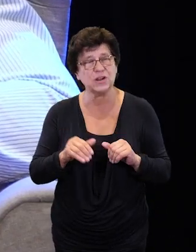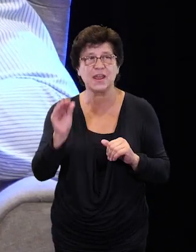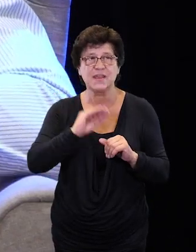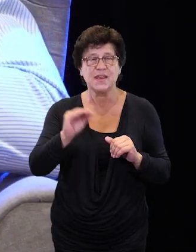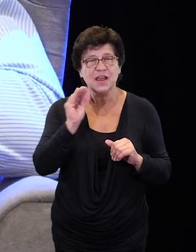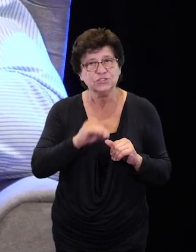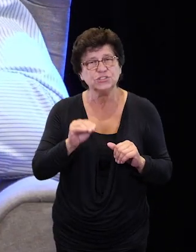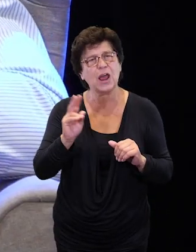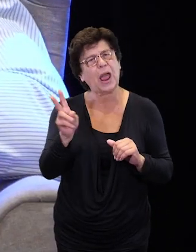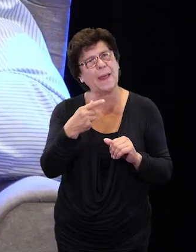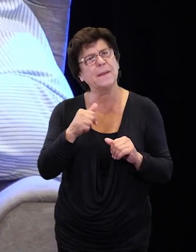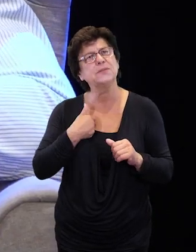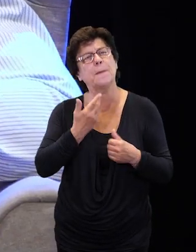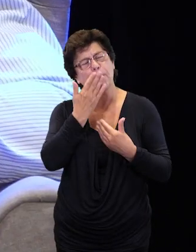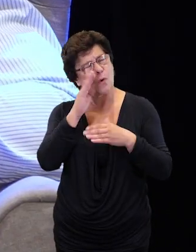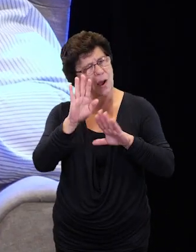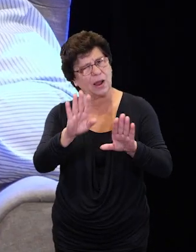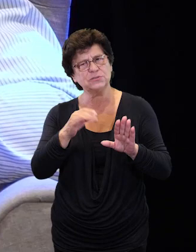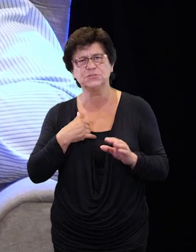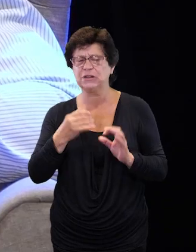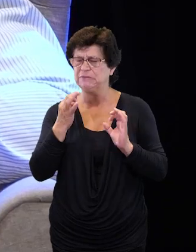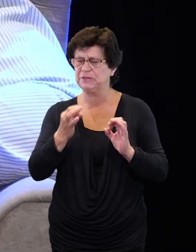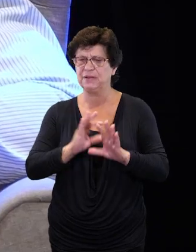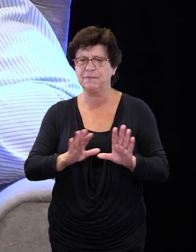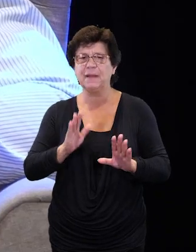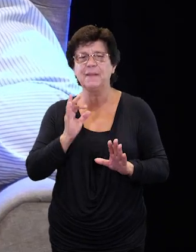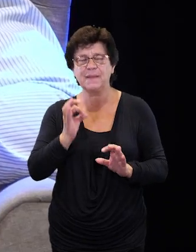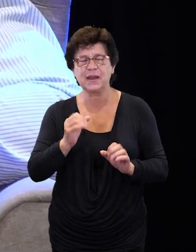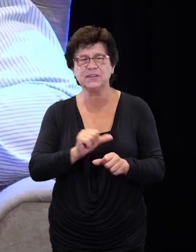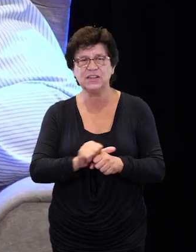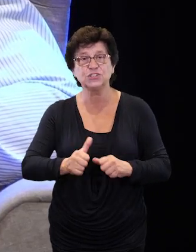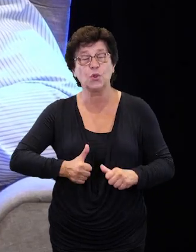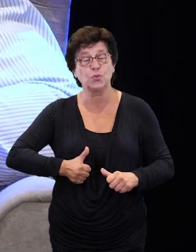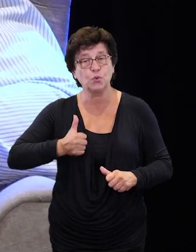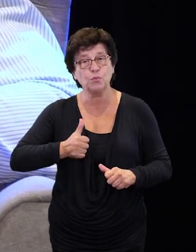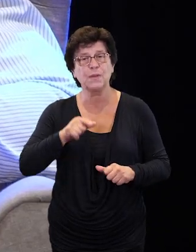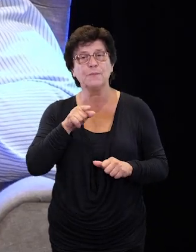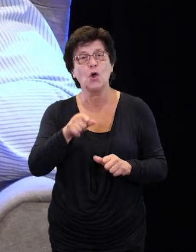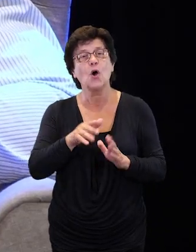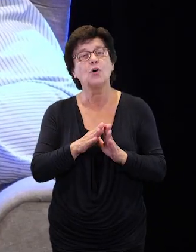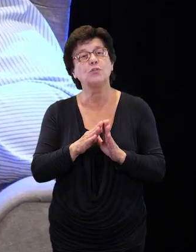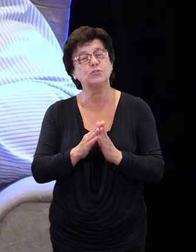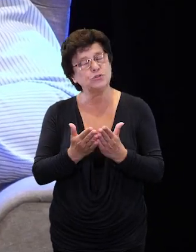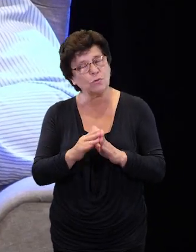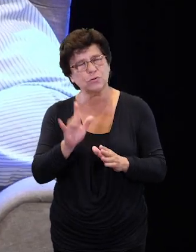To, z czego jestem dumny, to na razie jest ta książka i to chcę pokazać światu. Reszta to tak... Zależy co.